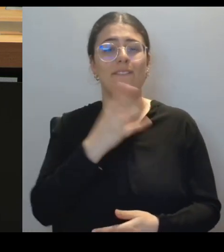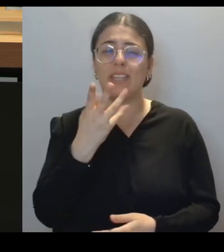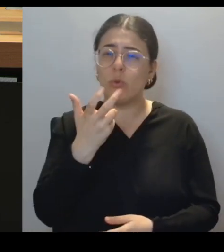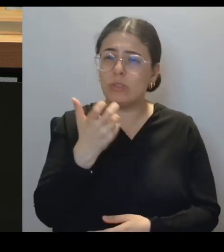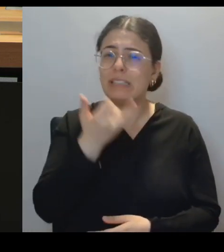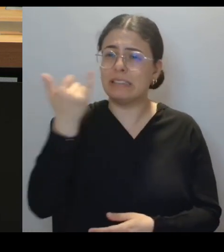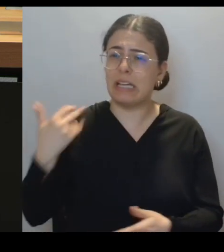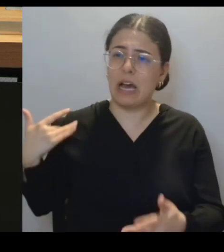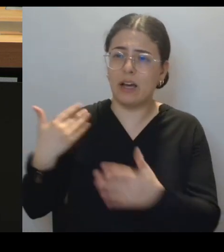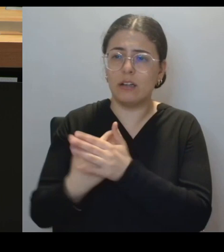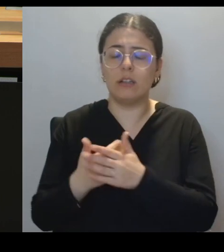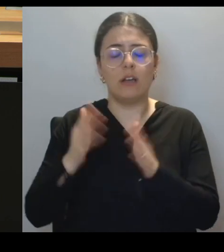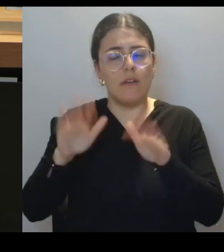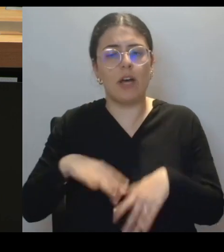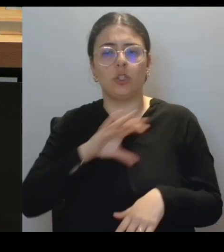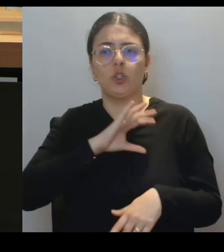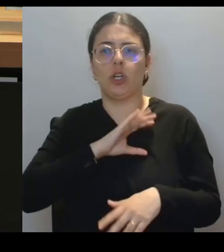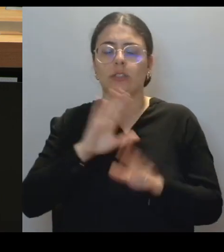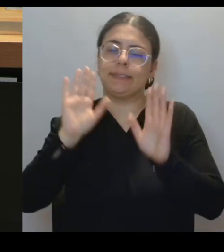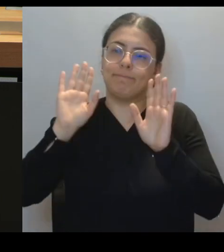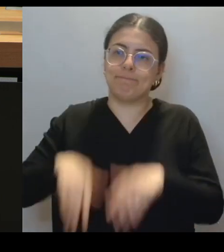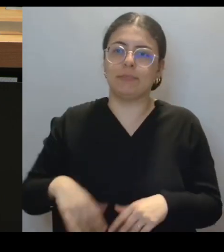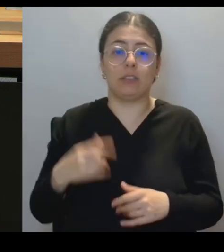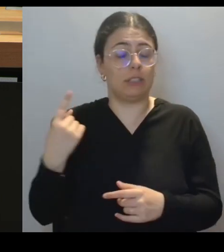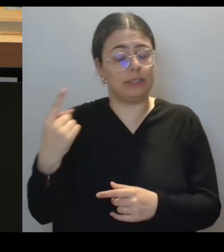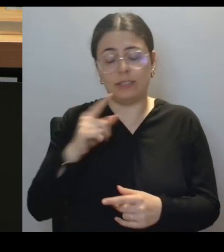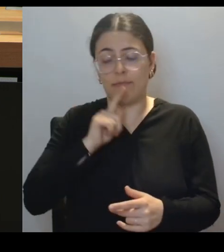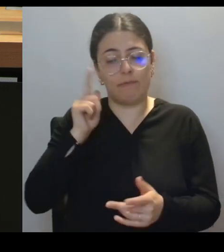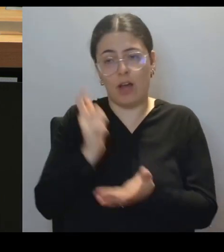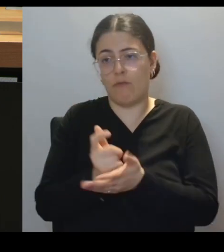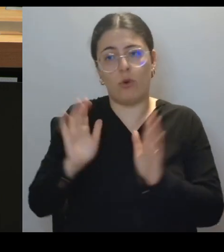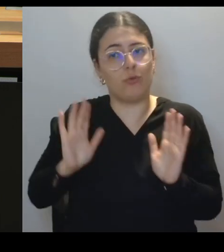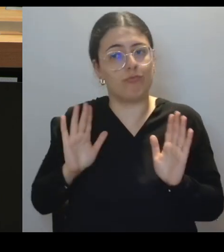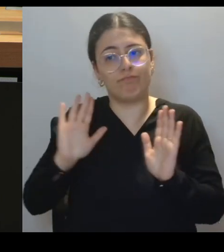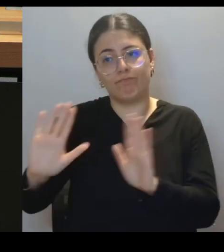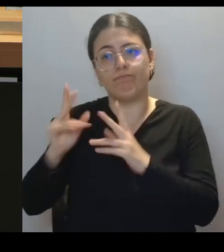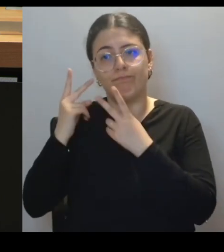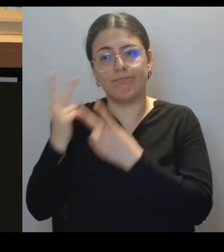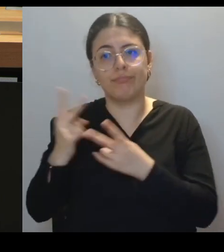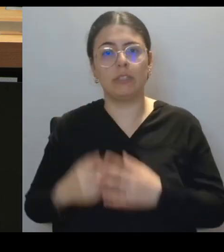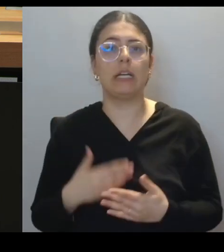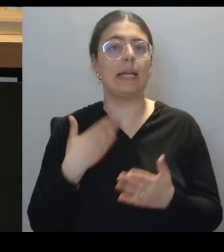Insofern werden wir Ihrem Antrag nicht entsprechen und ich danke Ihnen ganz herzlich für Ihre Aufmerksamkeit